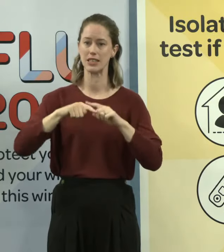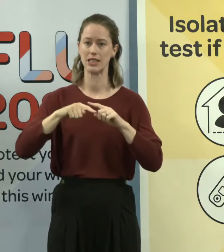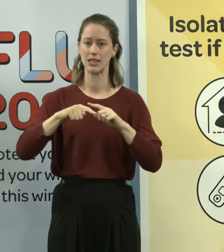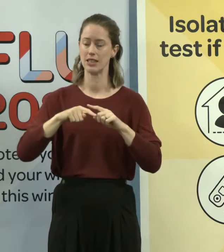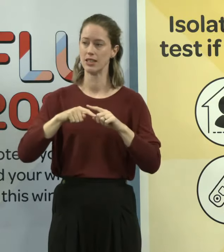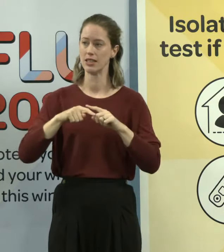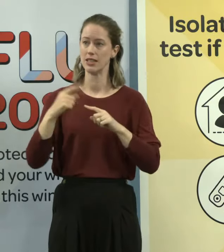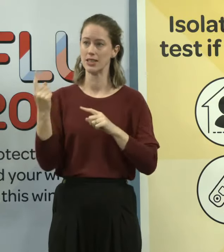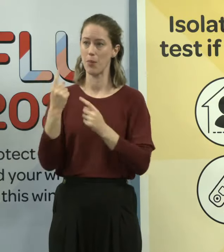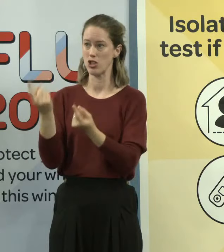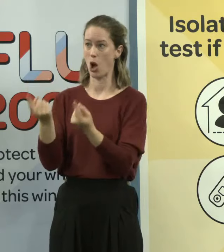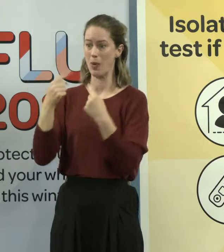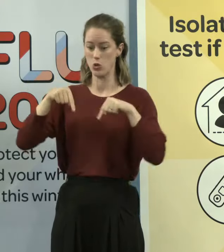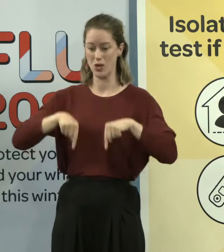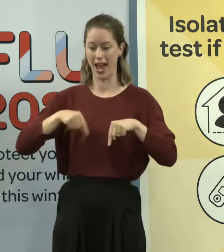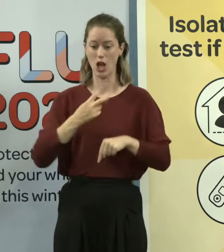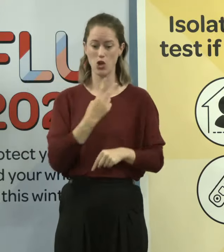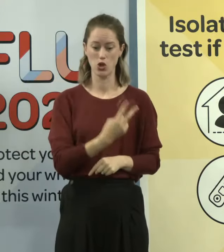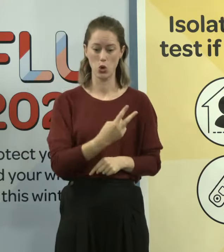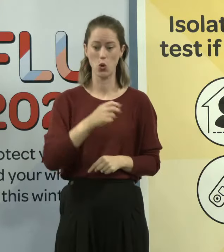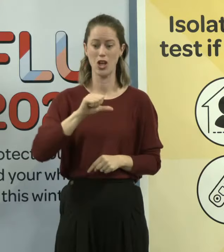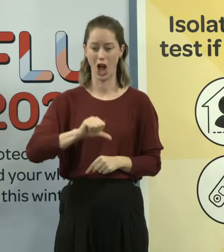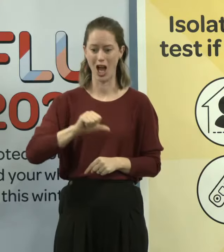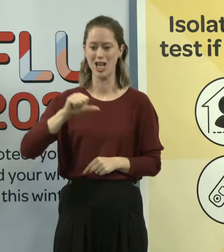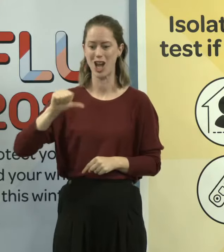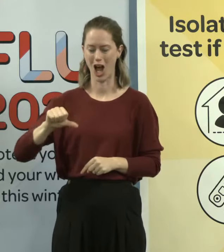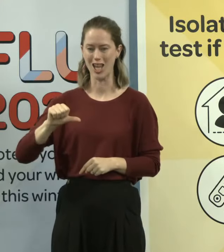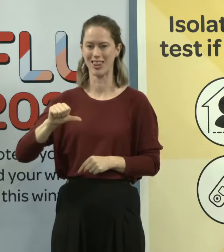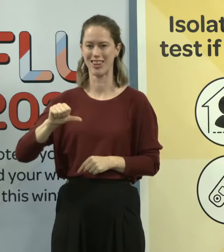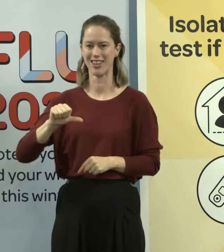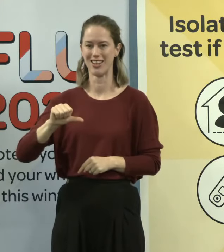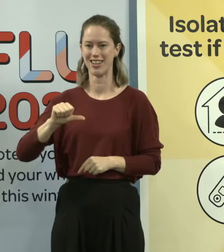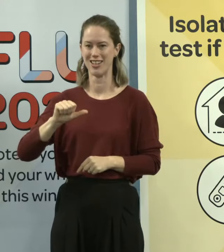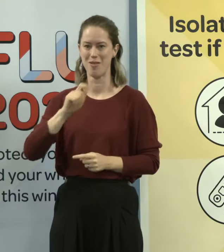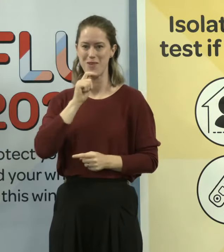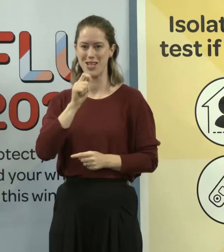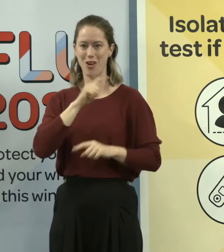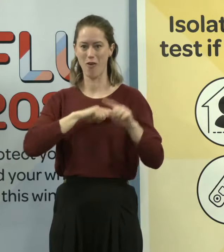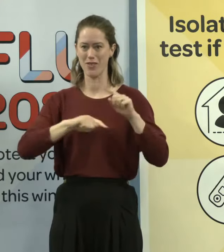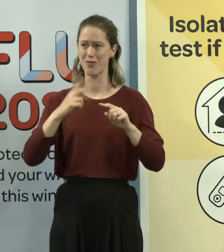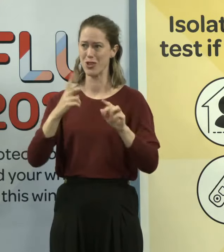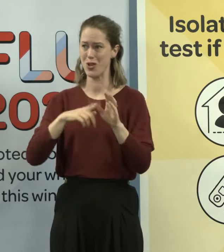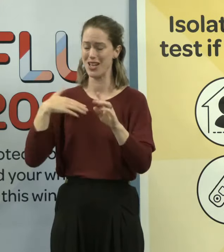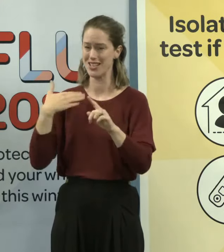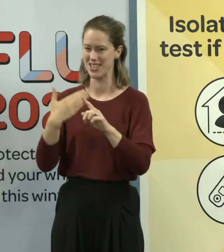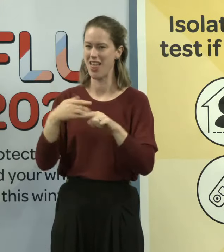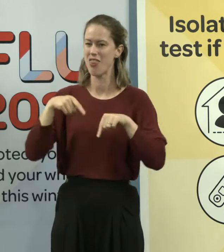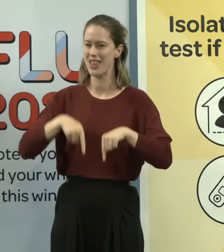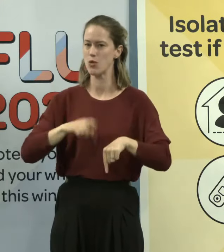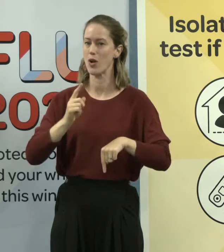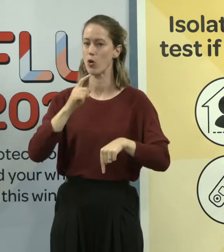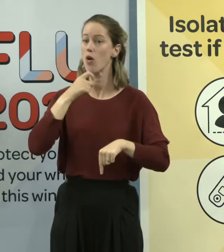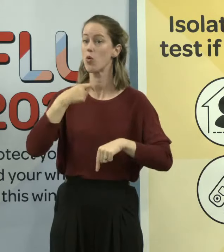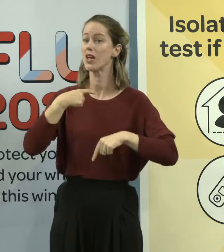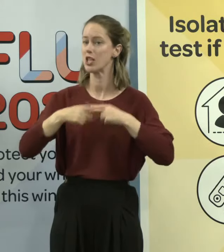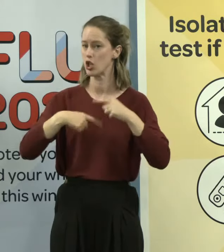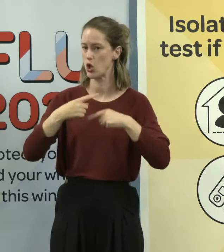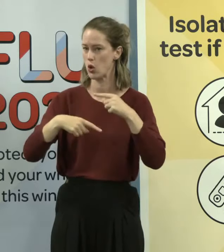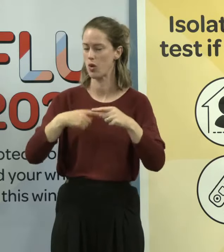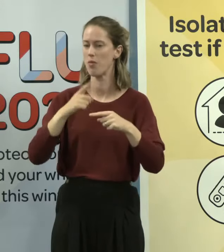haerenga ki a raatau maimoatanga ngaio hauora. Ko enei tu, ko